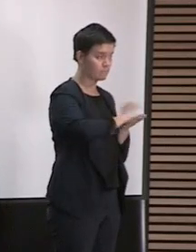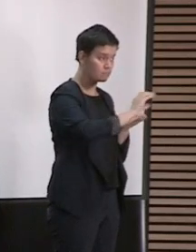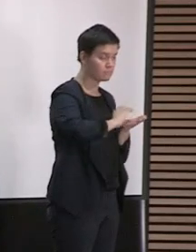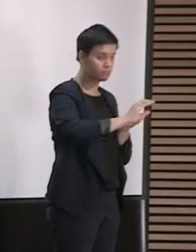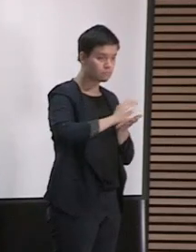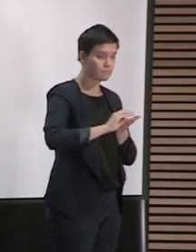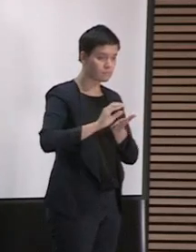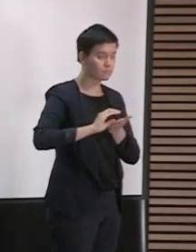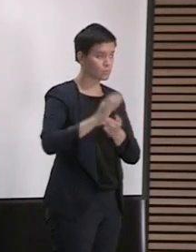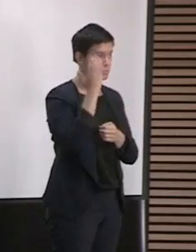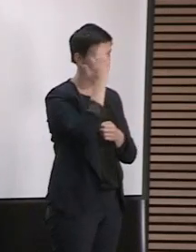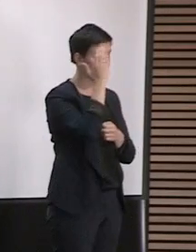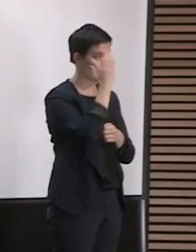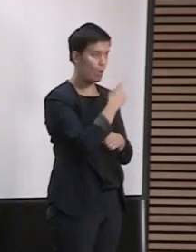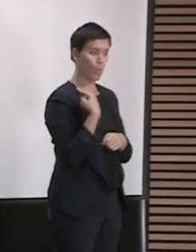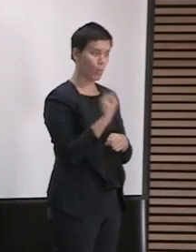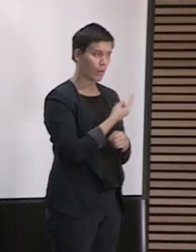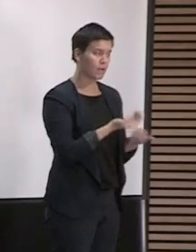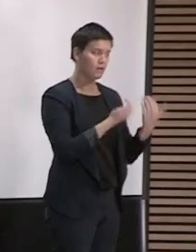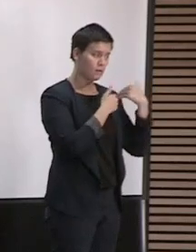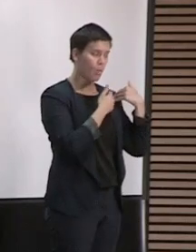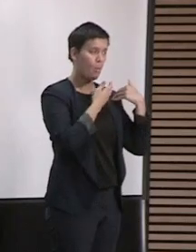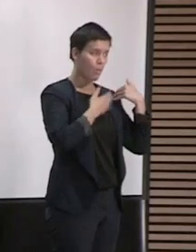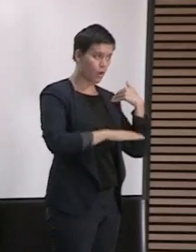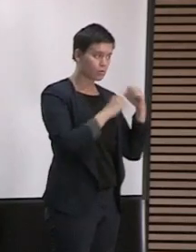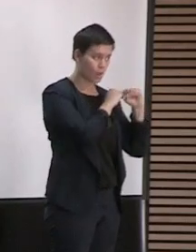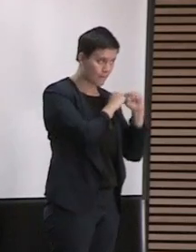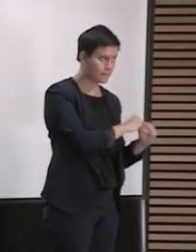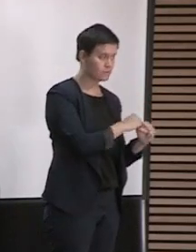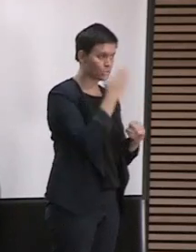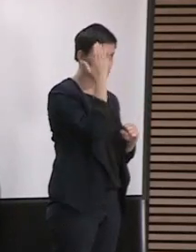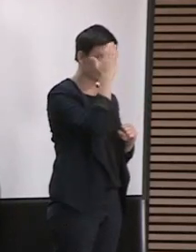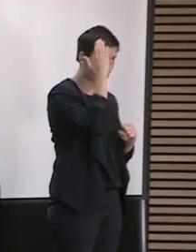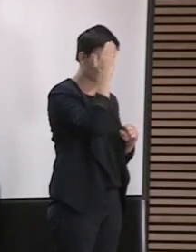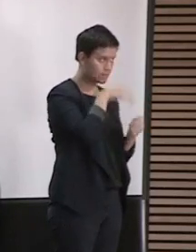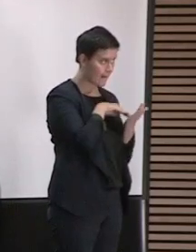i a mena ka hoatu e koe nga paatai nei ki te Minita Hipkins